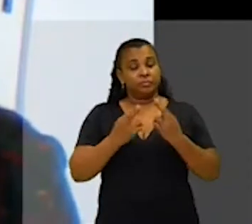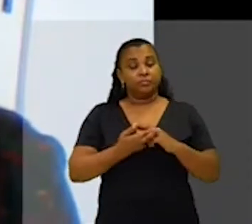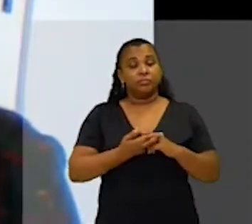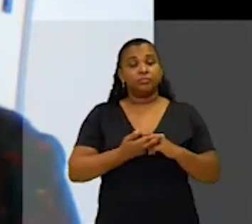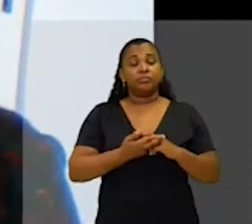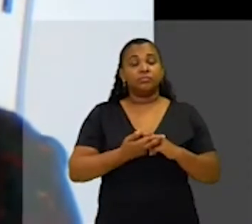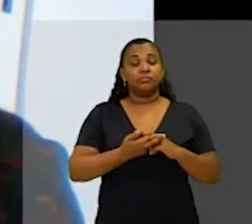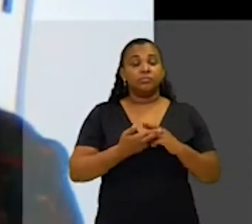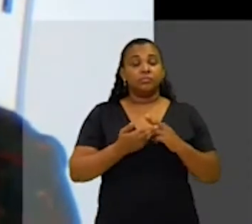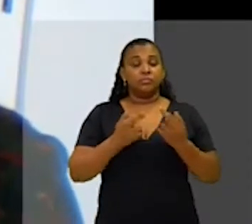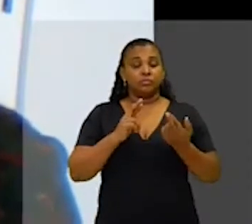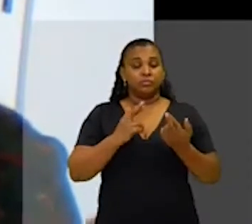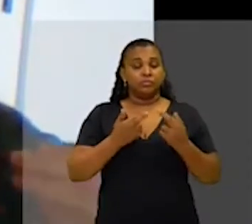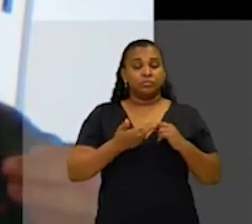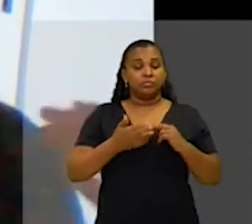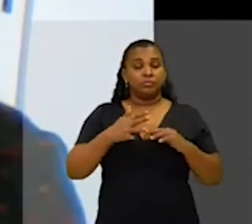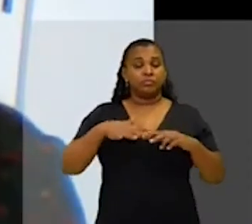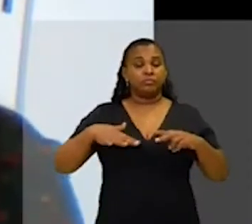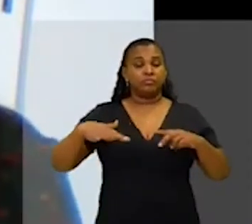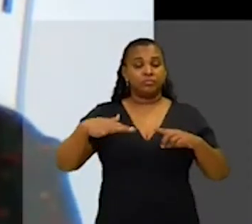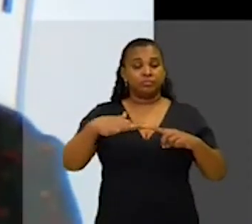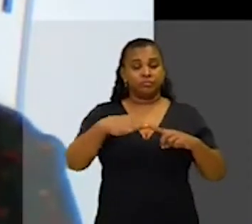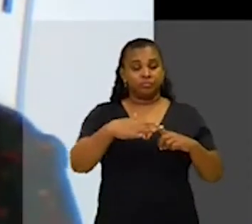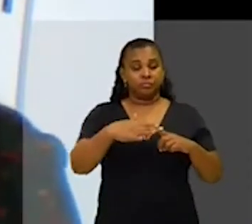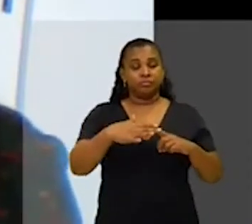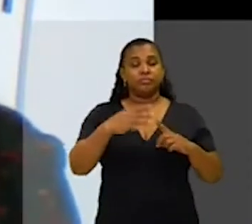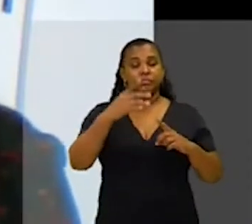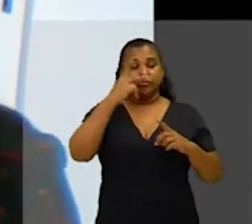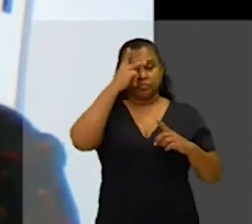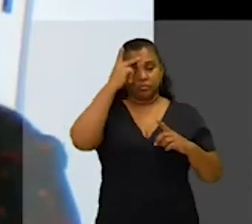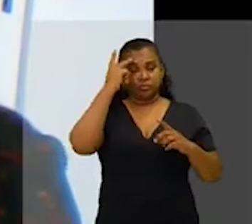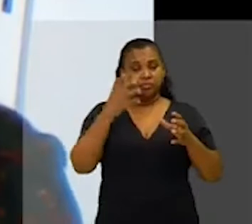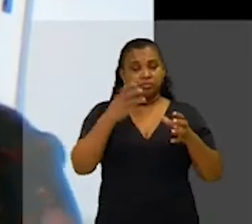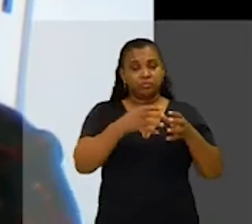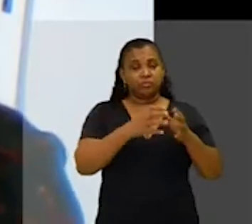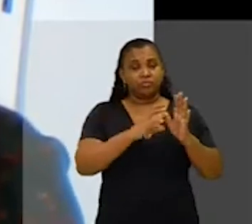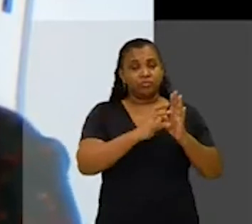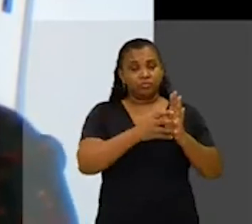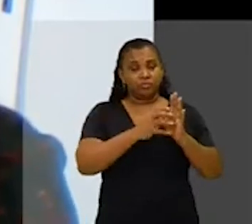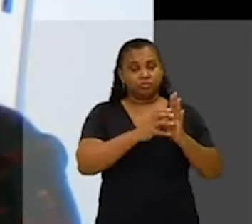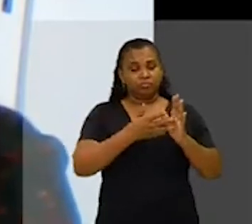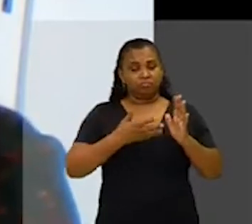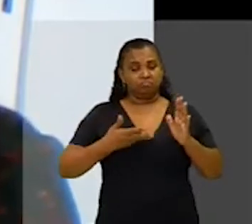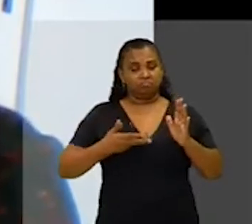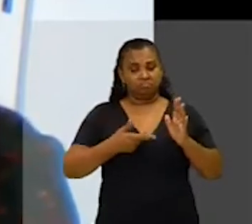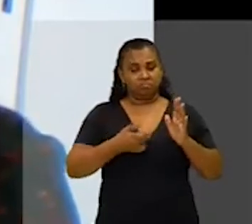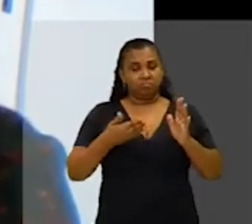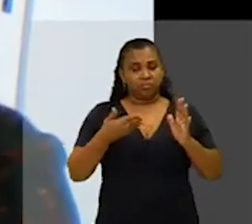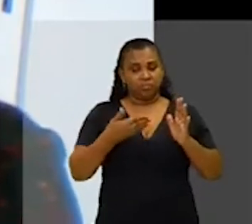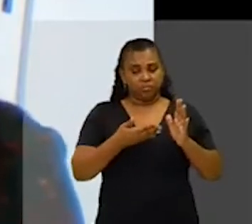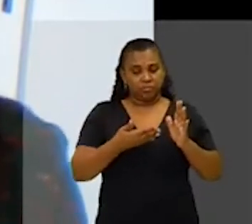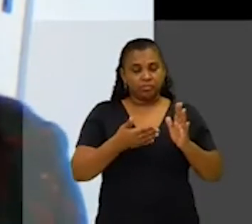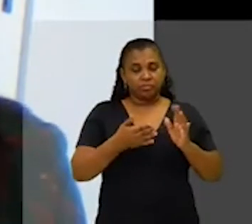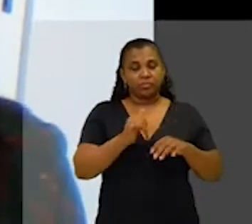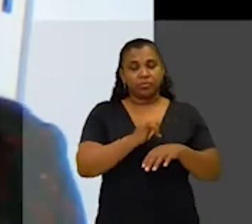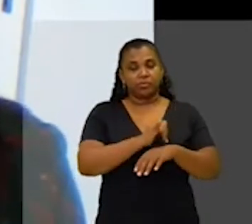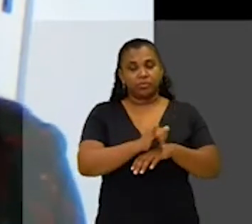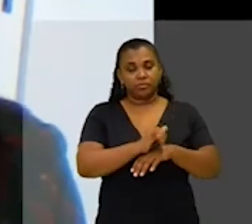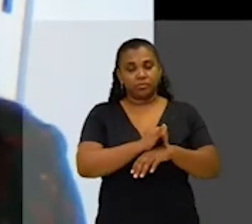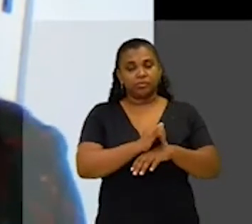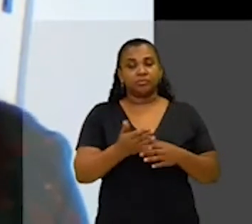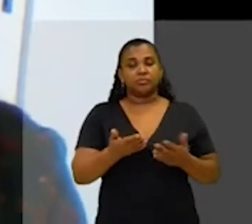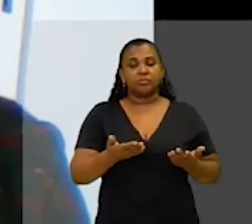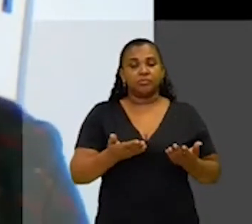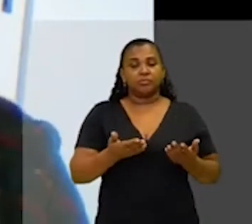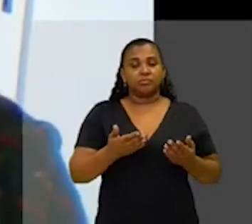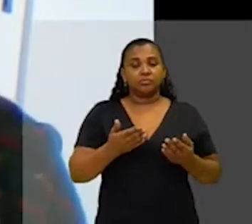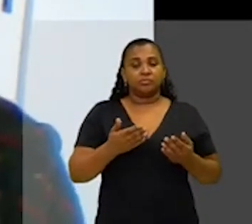relação ao entorno dessas criaturas coletivas como instrumento eficiente para notar que interessante